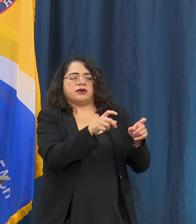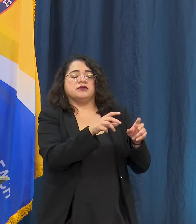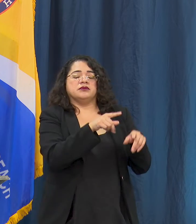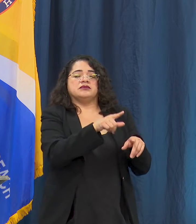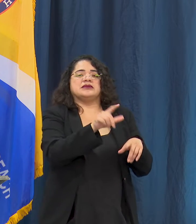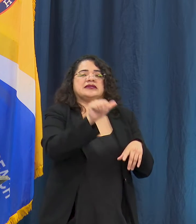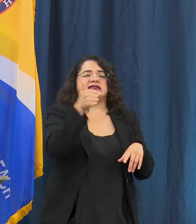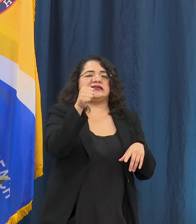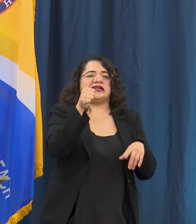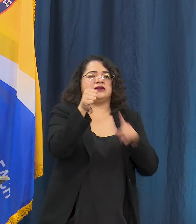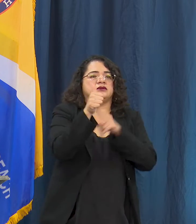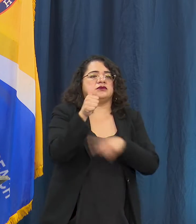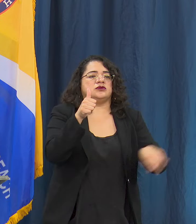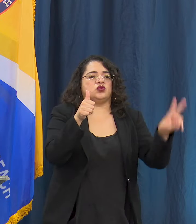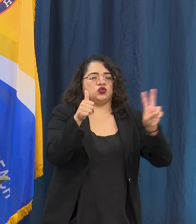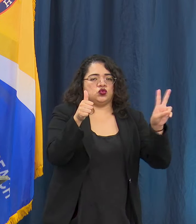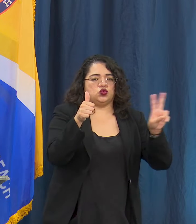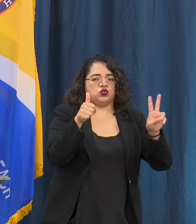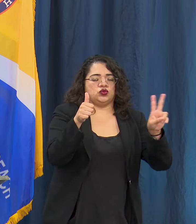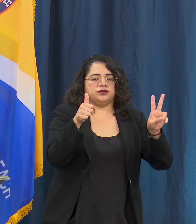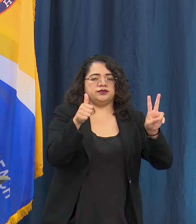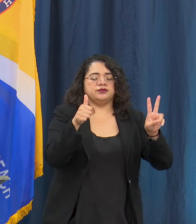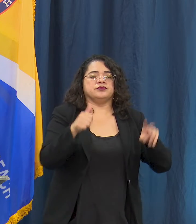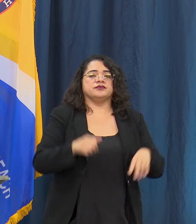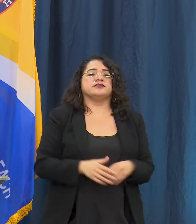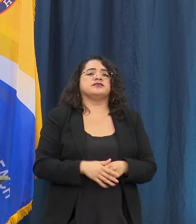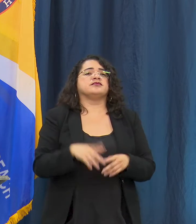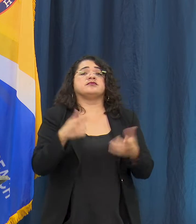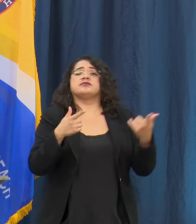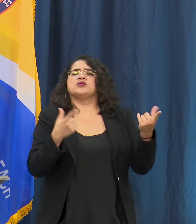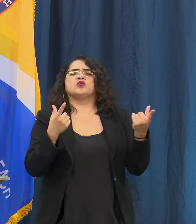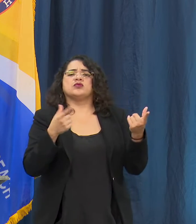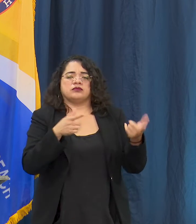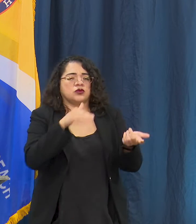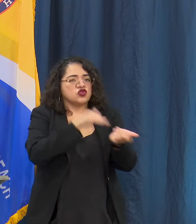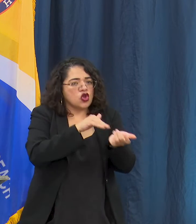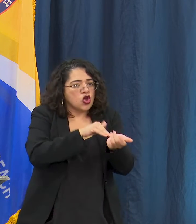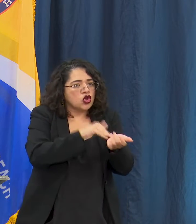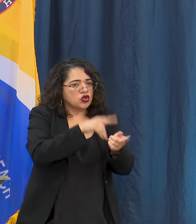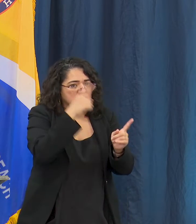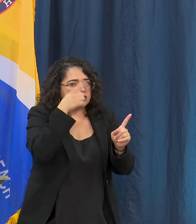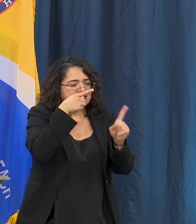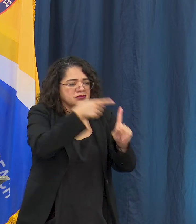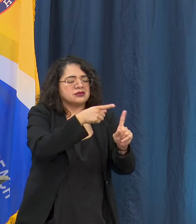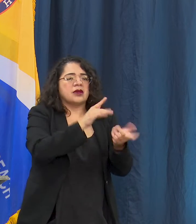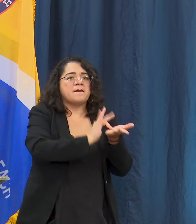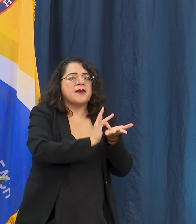recuerden ke encuentran doctores infirmary en equipos en firm area para